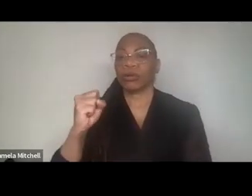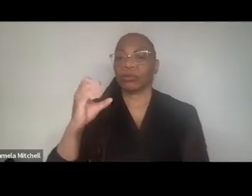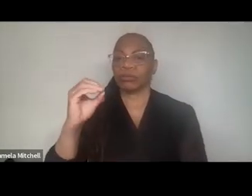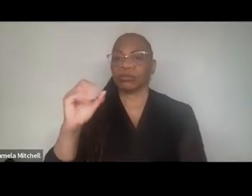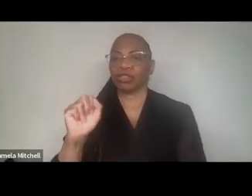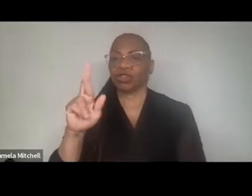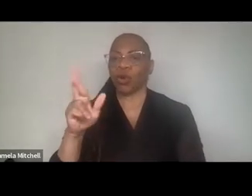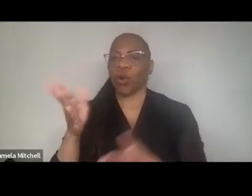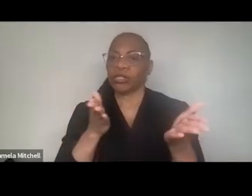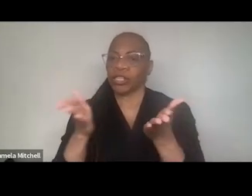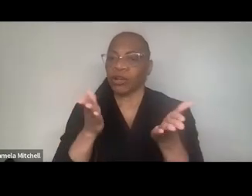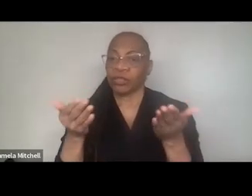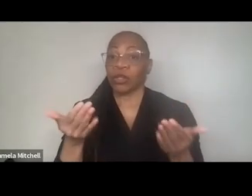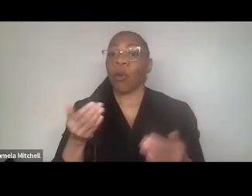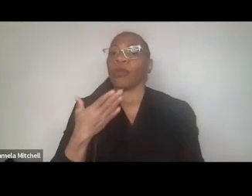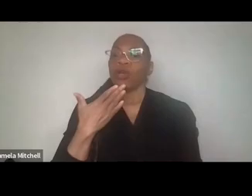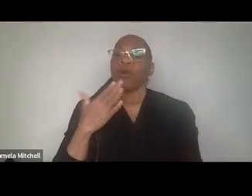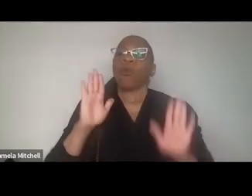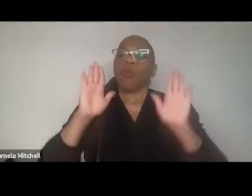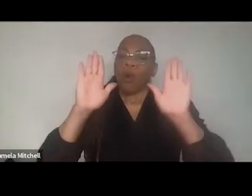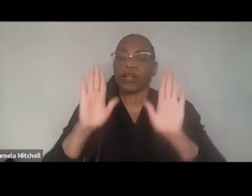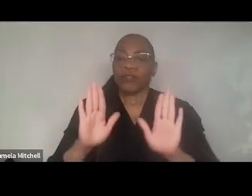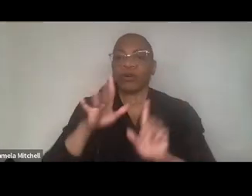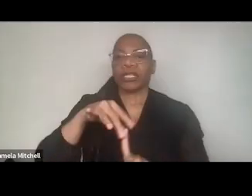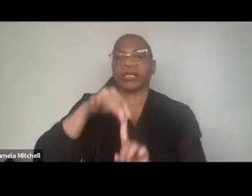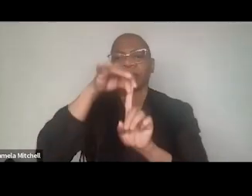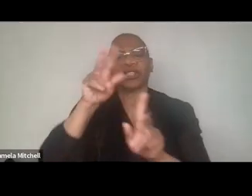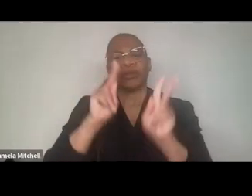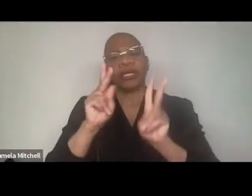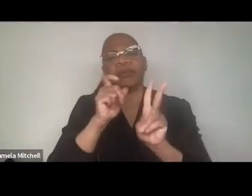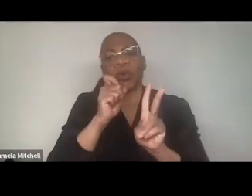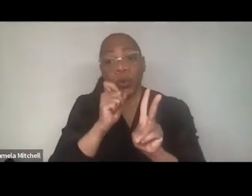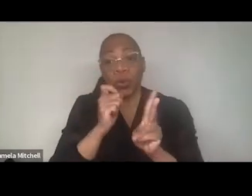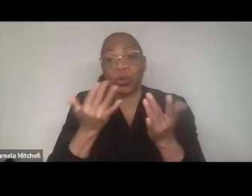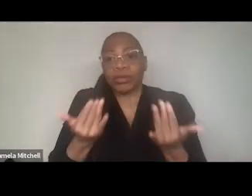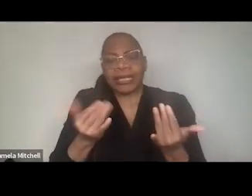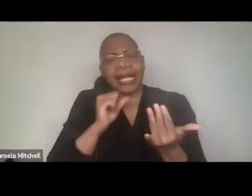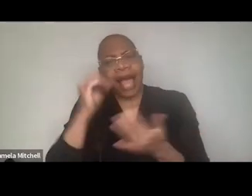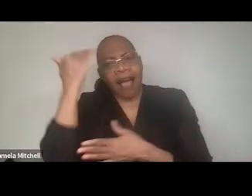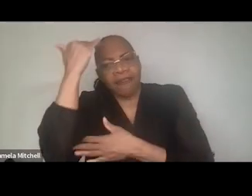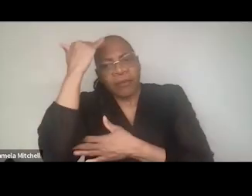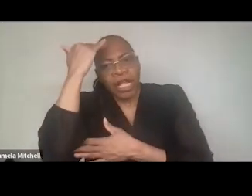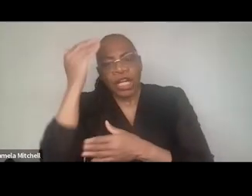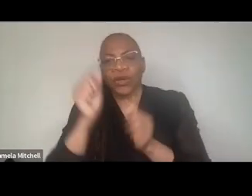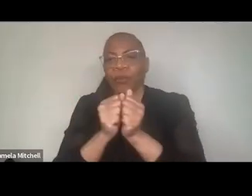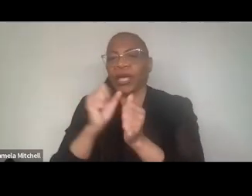Especialmente las personas que están en este seminario web que no están tan familiarizadas con SOAR. Y para aquellos que utilizan el modelo SOAR,